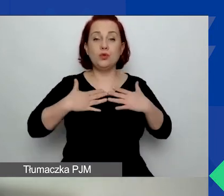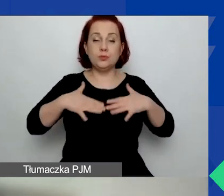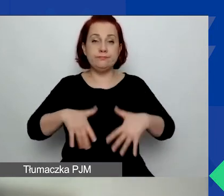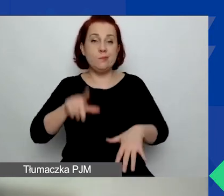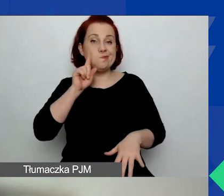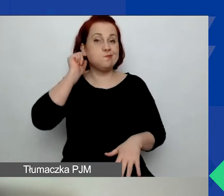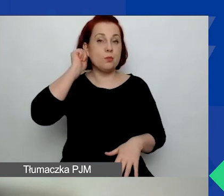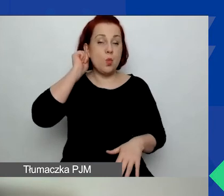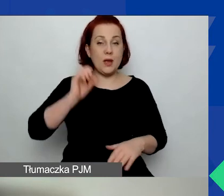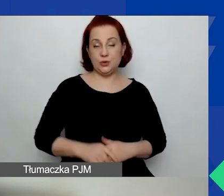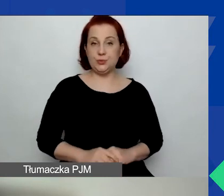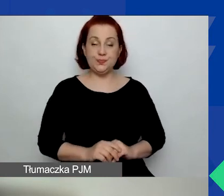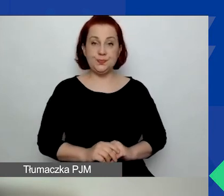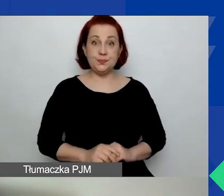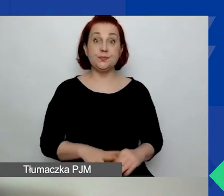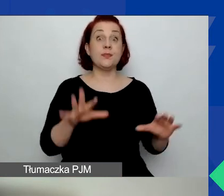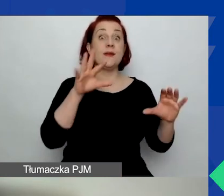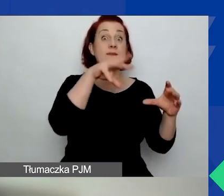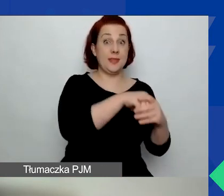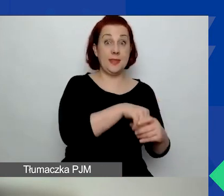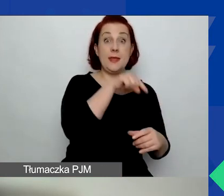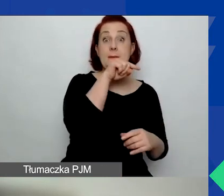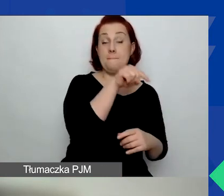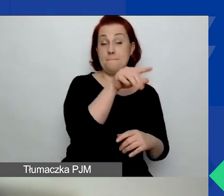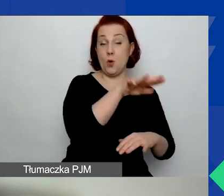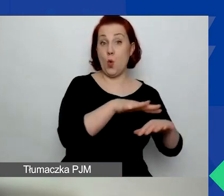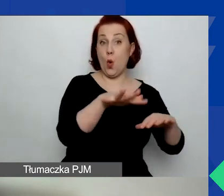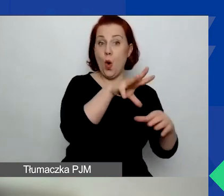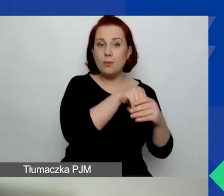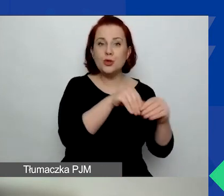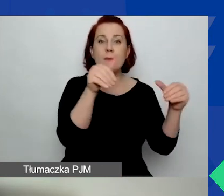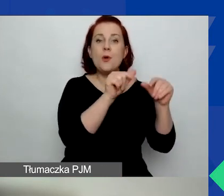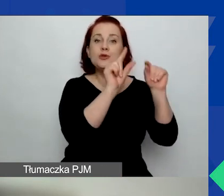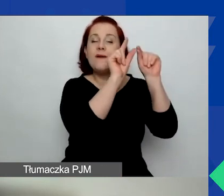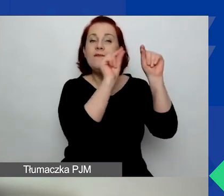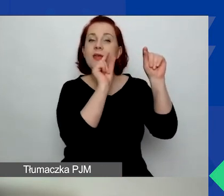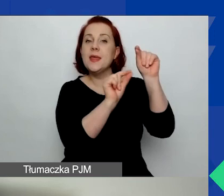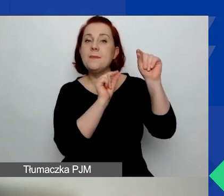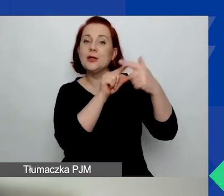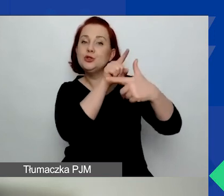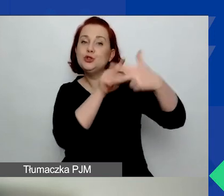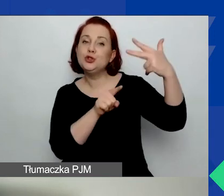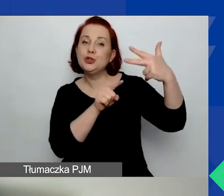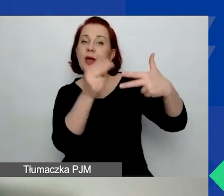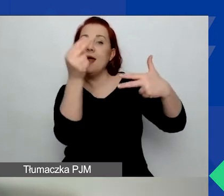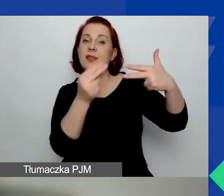W ramach tego obszaru można wybrać trzy tematy o znaczeniu szczególnym.